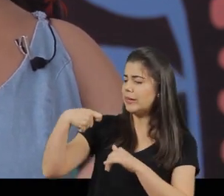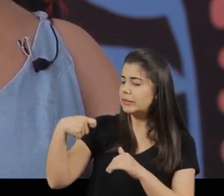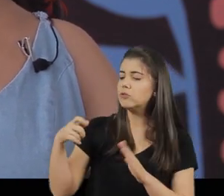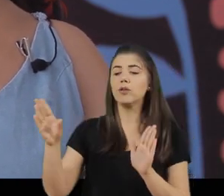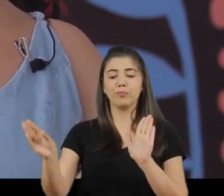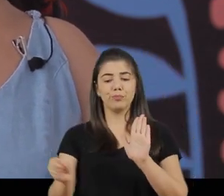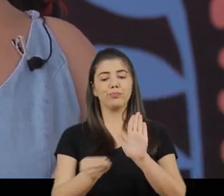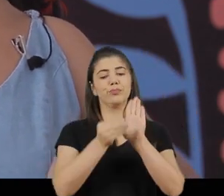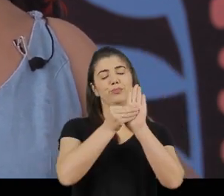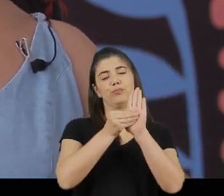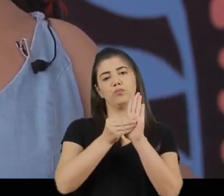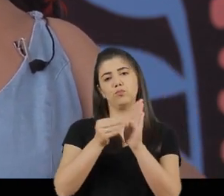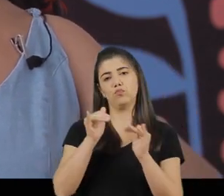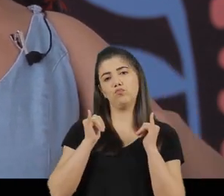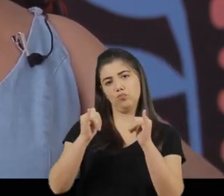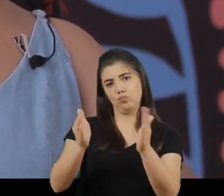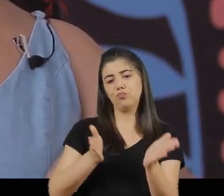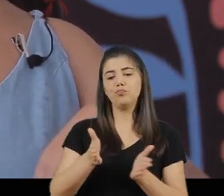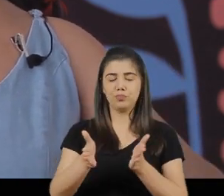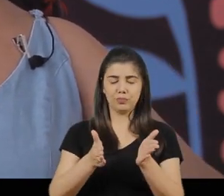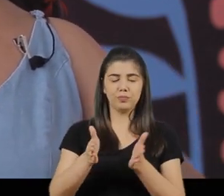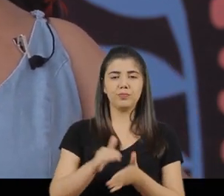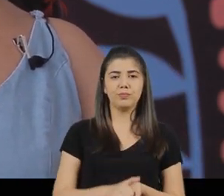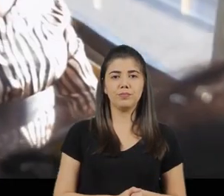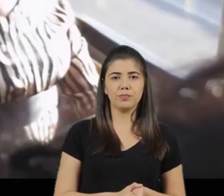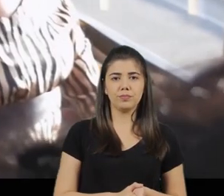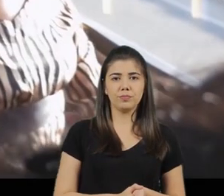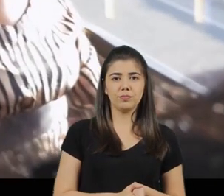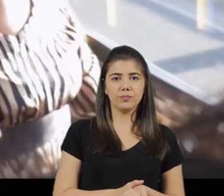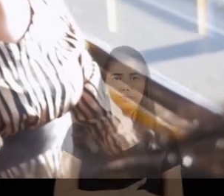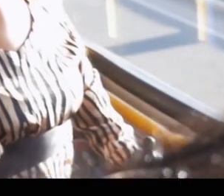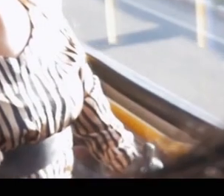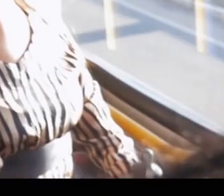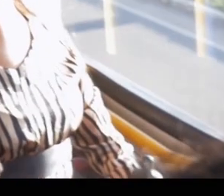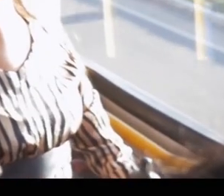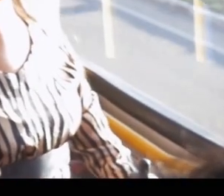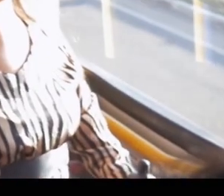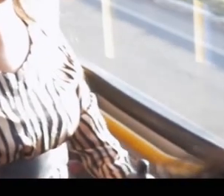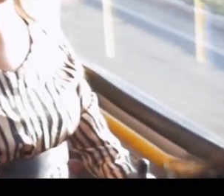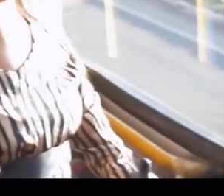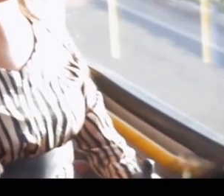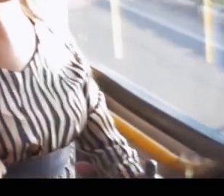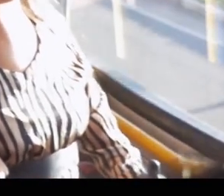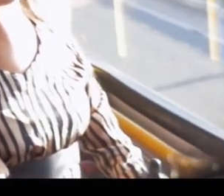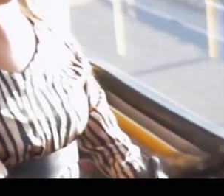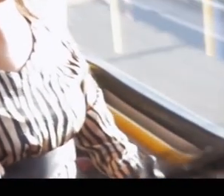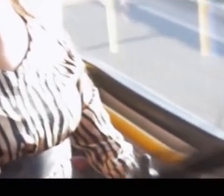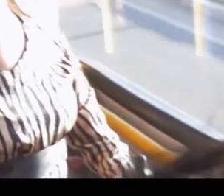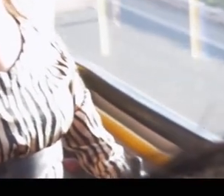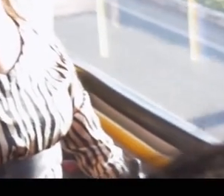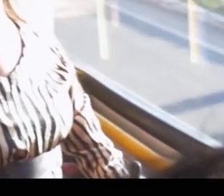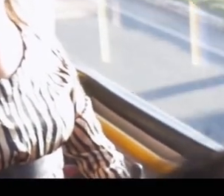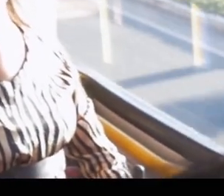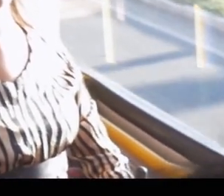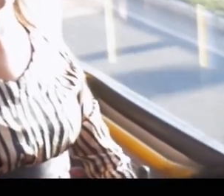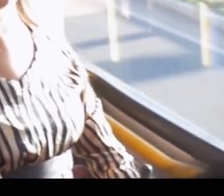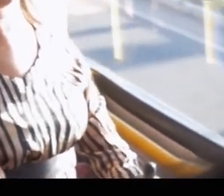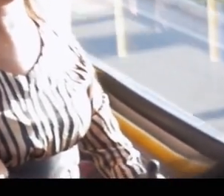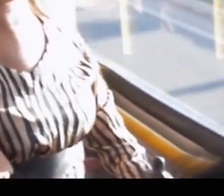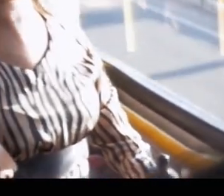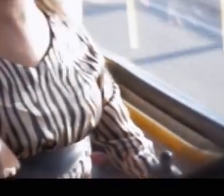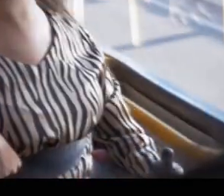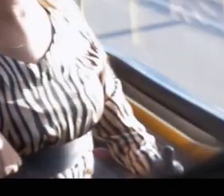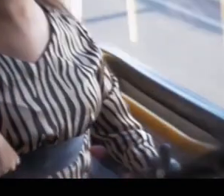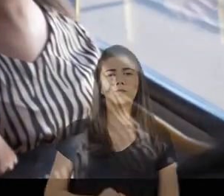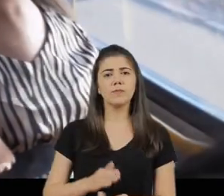ele vê tudo, coloca um ônibus que têm acessibilidade, daí dá tudo certo.